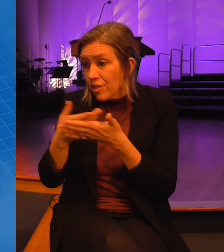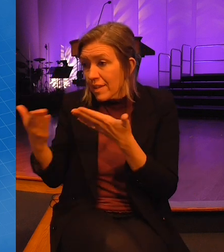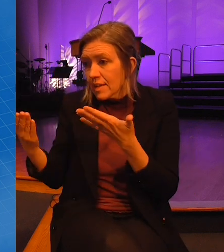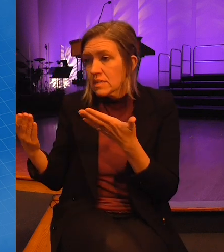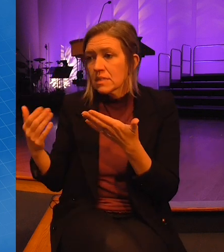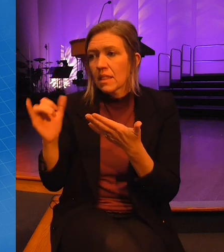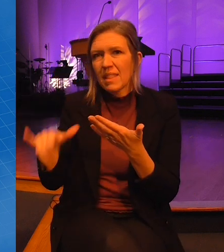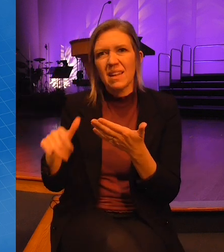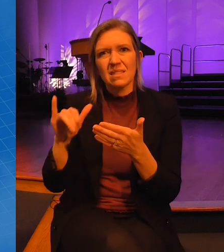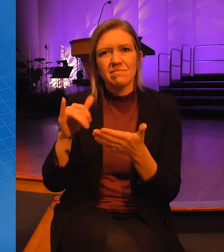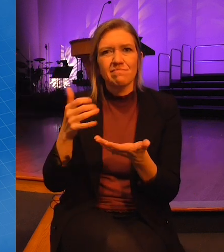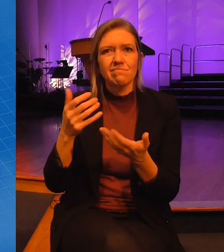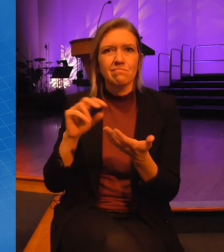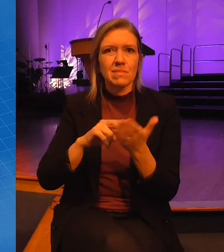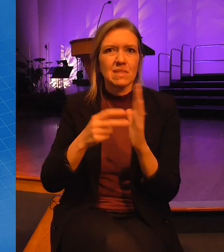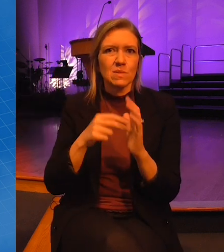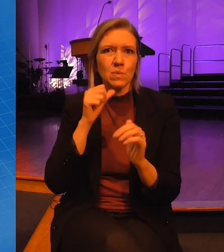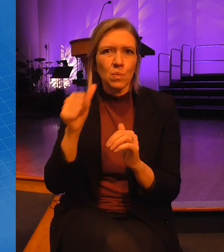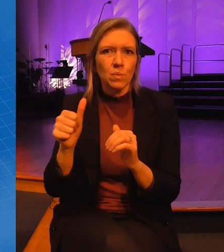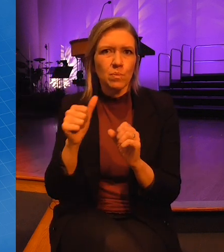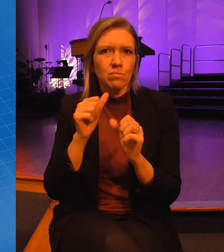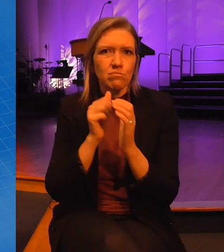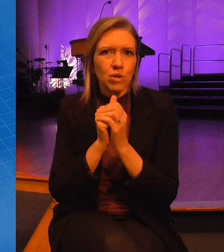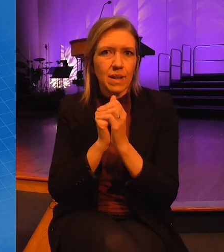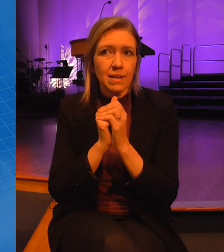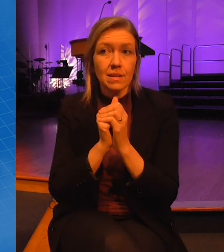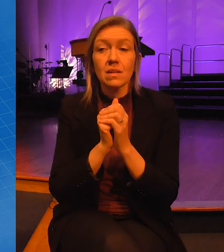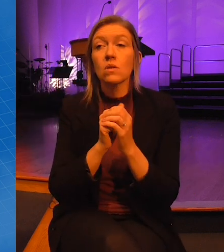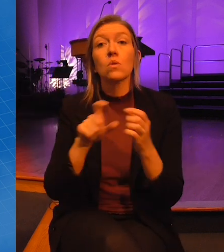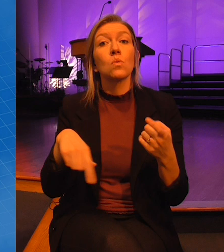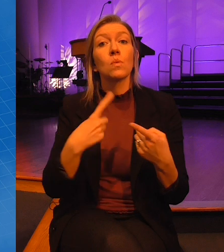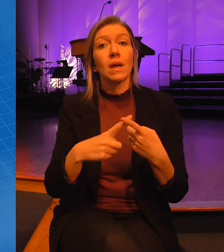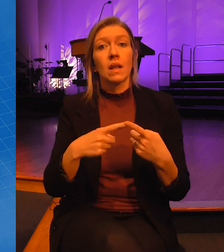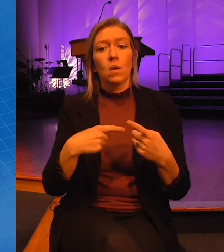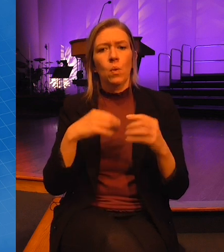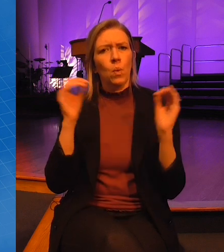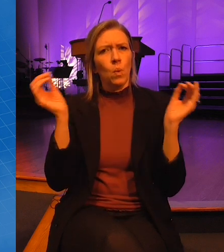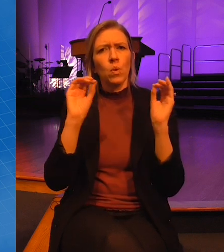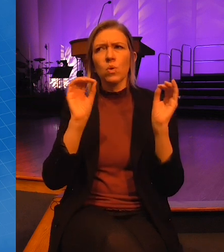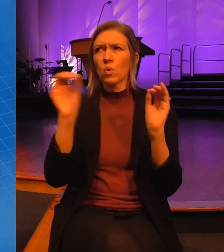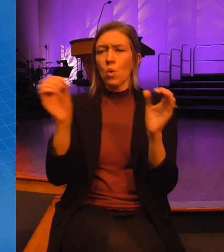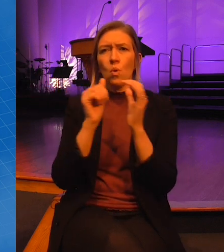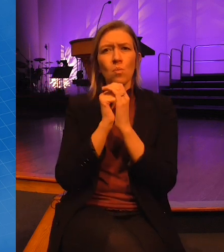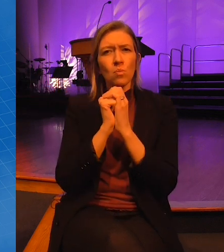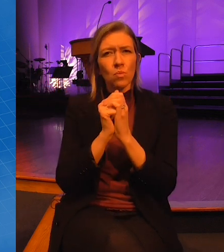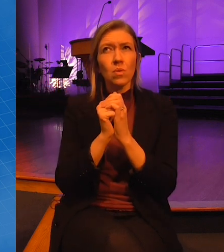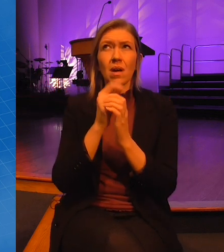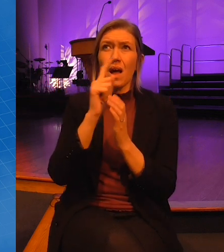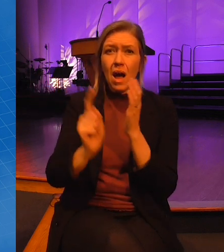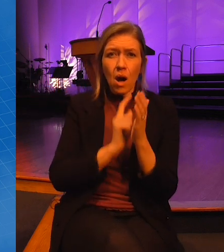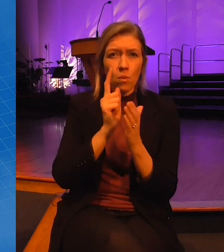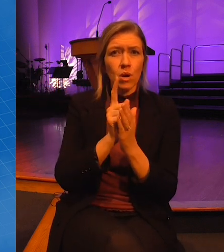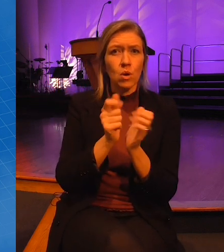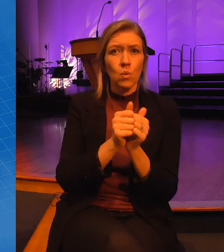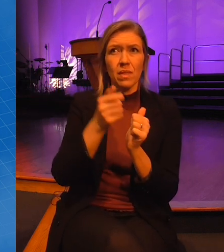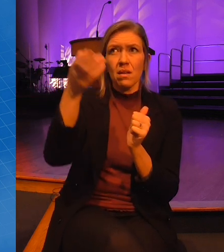hora al día por Dios mi vida pierde su coherencia y empiezo a experimentar mis días como una serie de